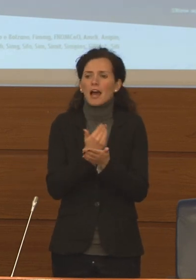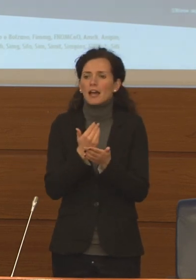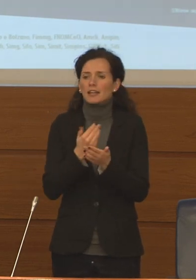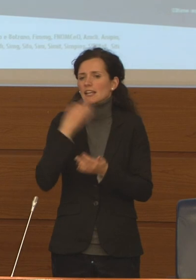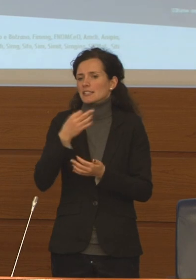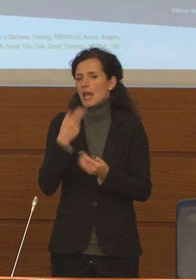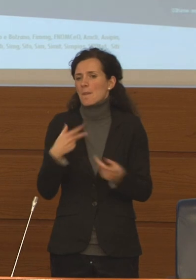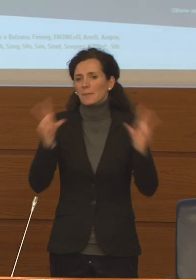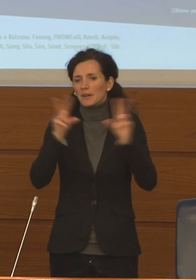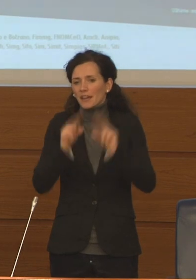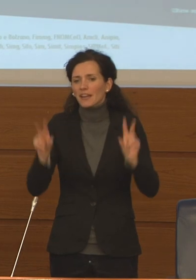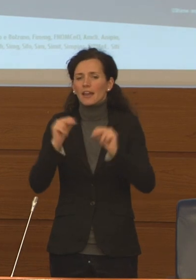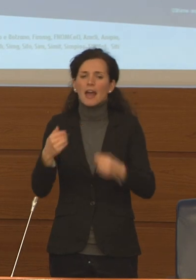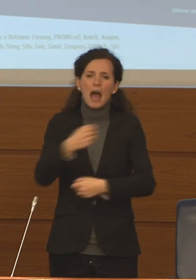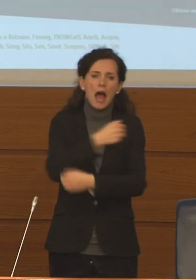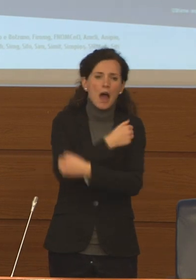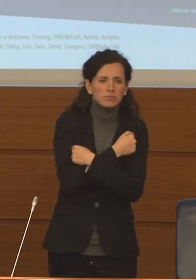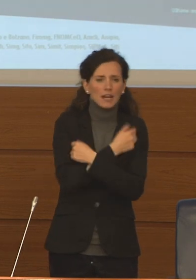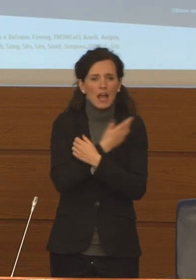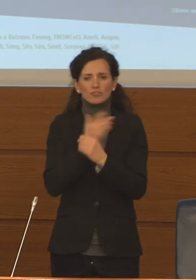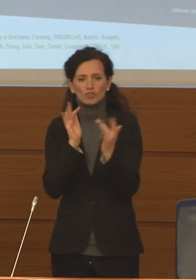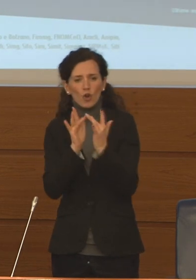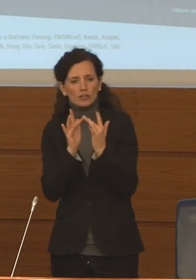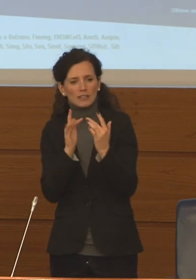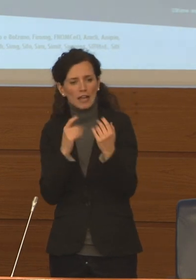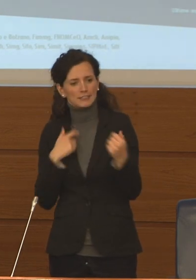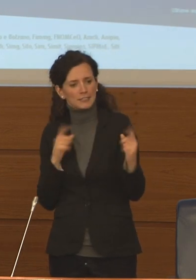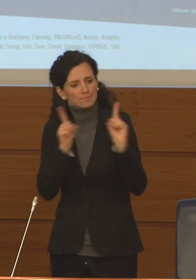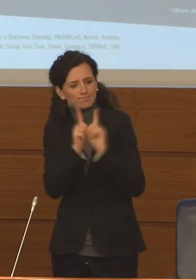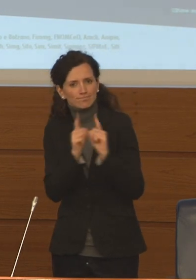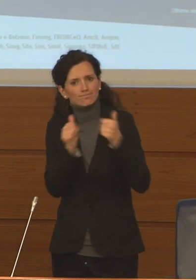anche abbracci, i contatti stretti e personali che ovviamente riguardano